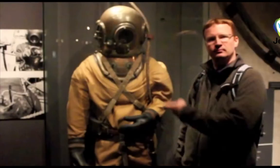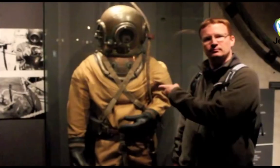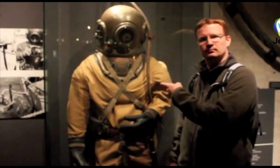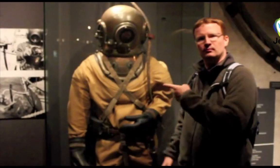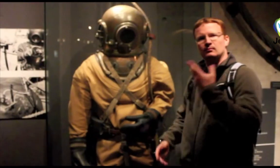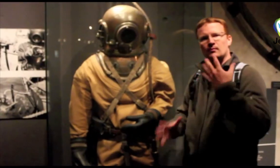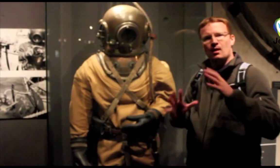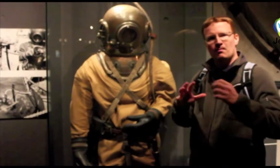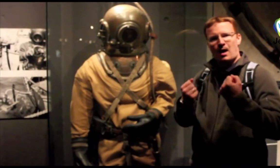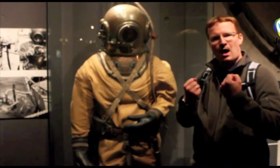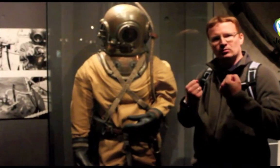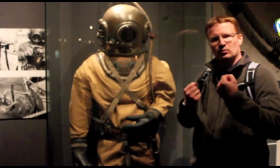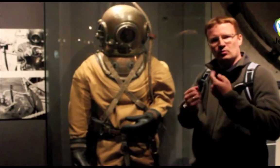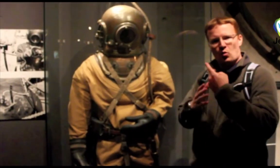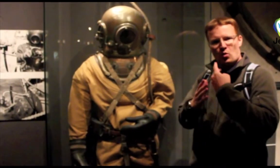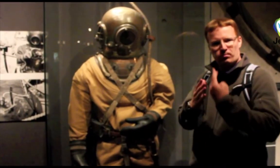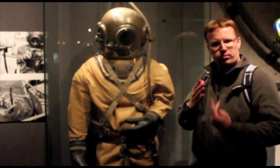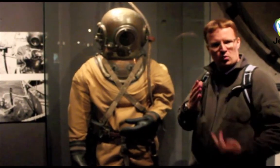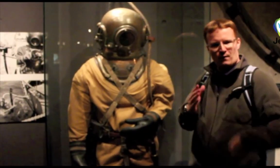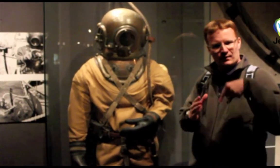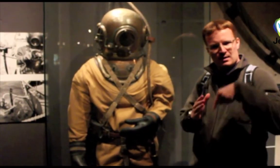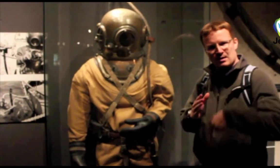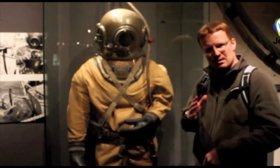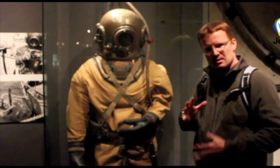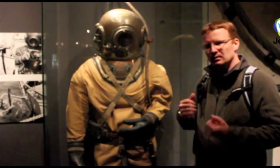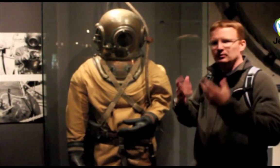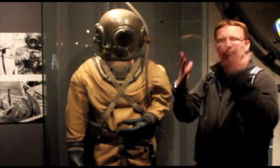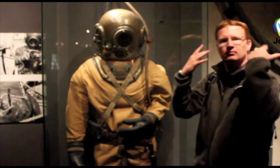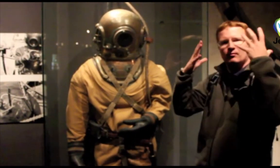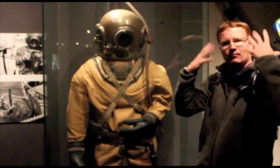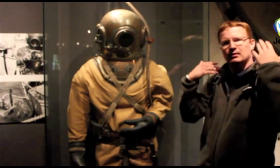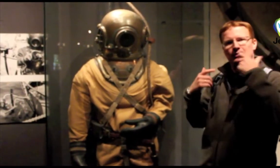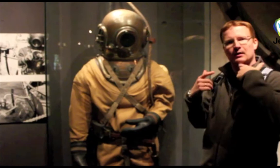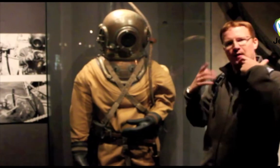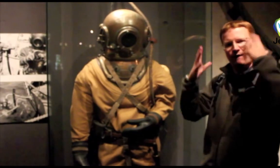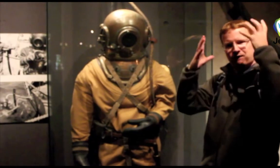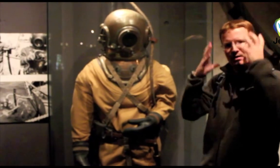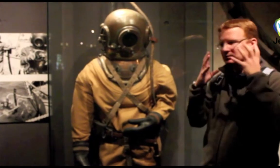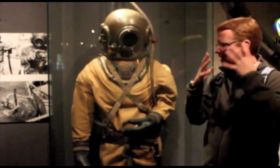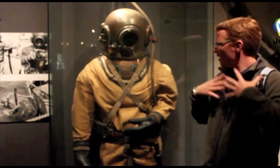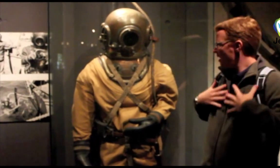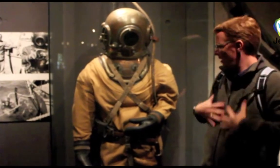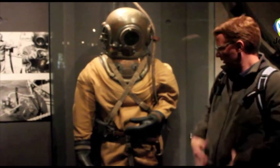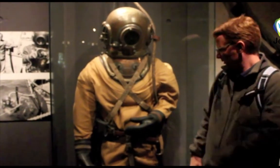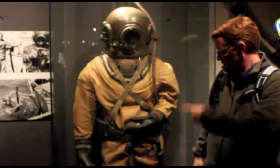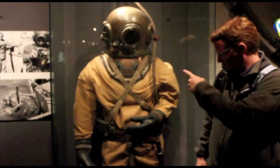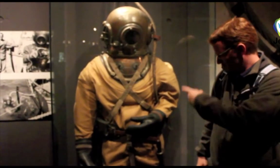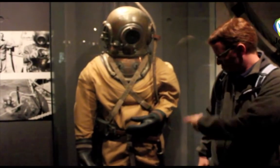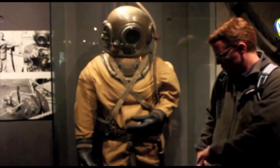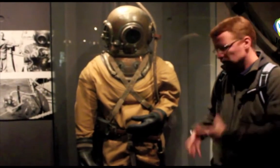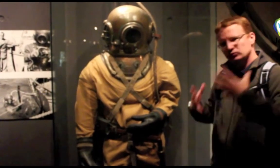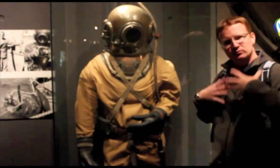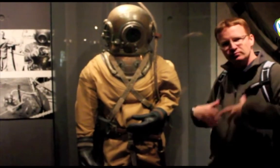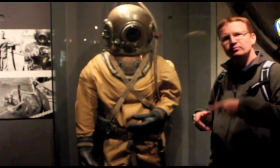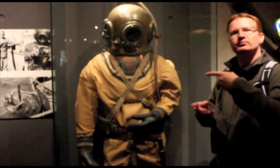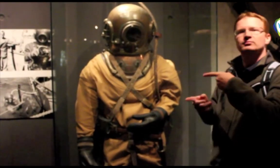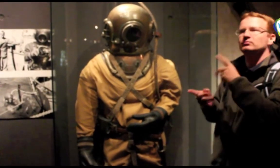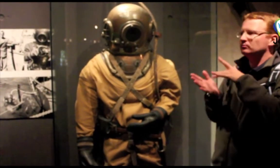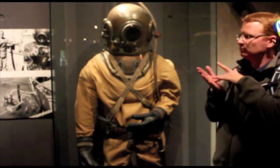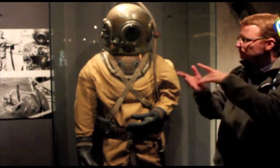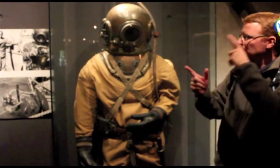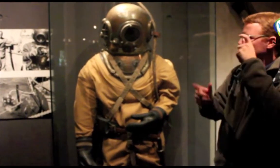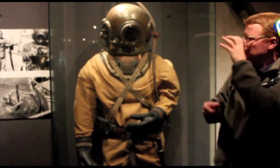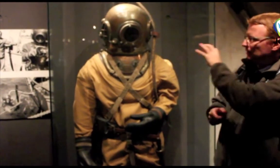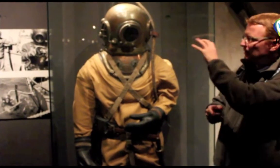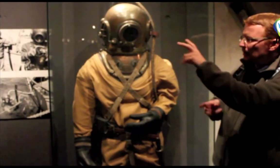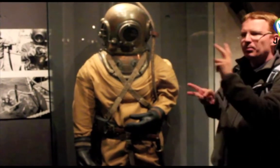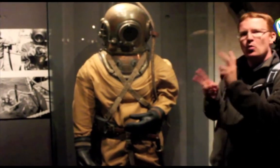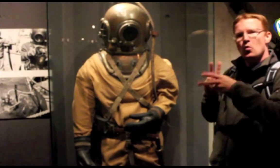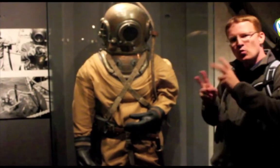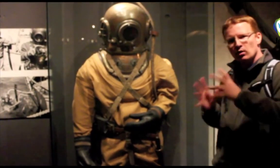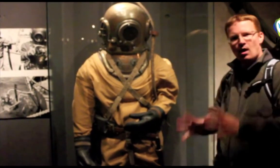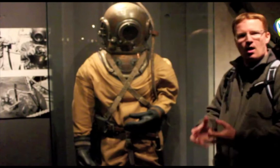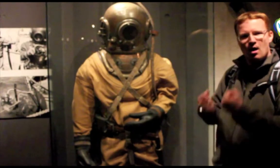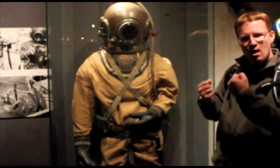Ez a mentőbúvár, régi felszereléssel. Néhány fotó mutatja, hogyan mentették a hajót.